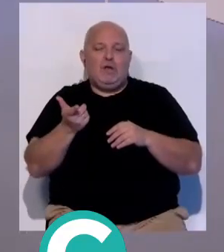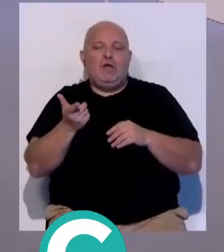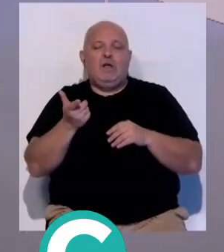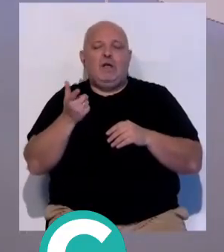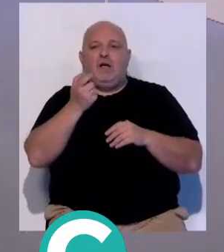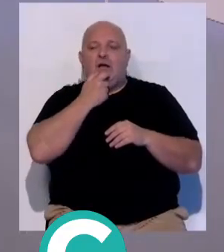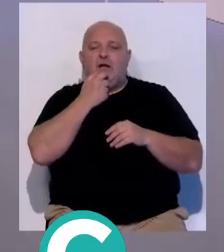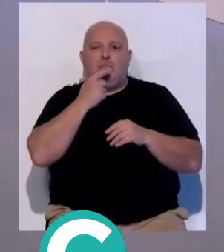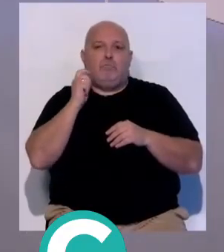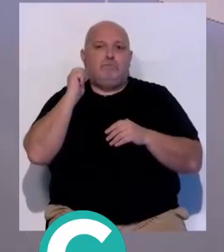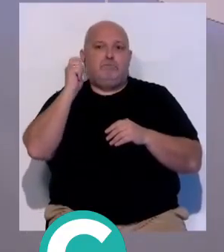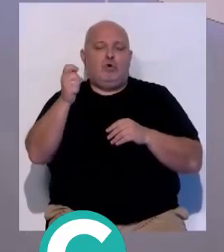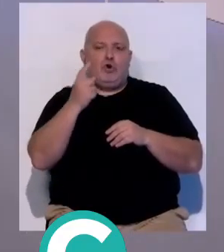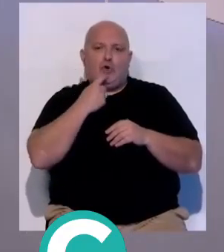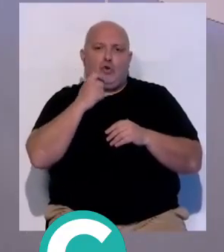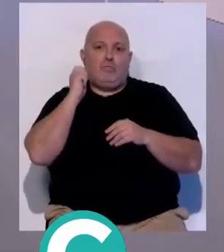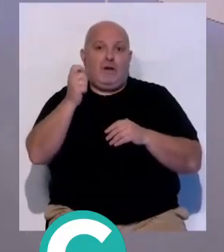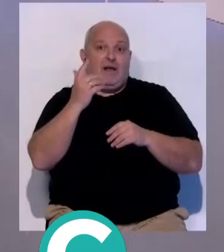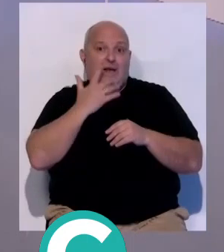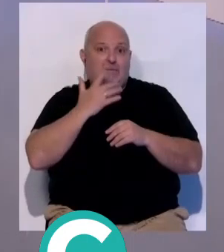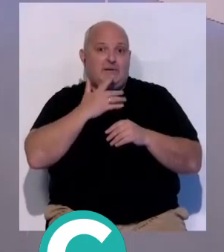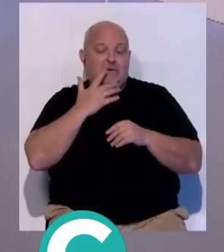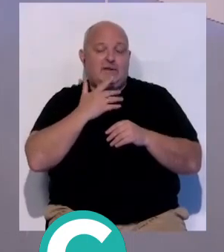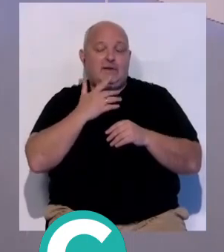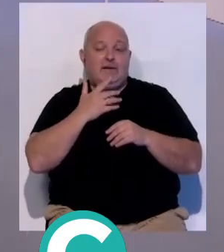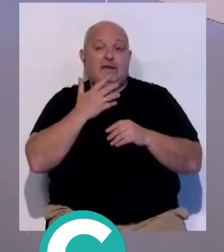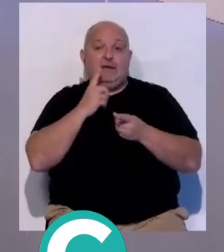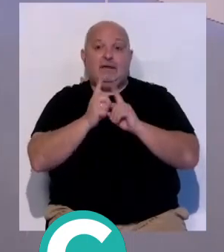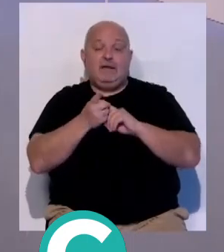árbitro puede sacar una tarjeta roja una tarjeta amarilla o algo pero si se lo dice el japonés